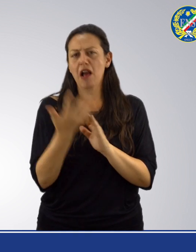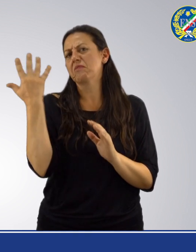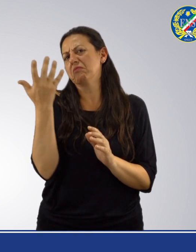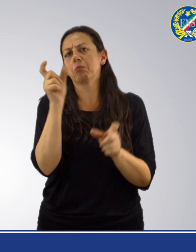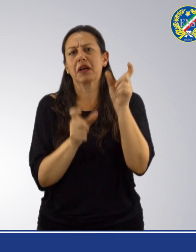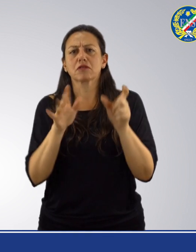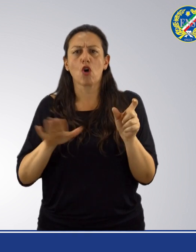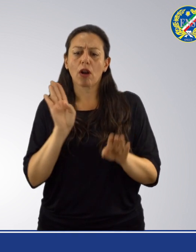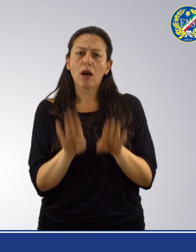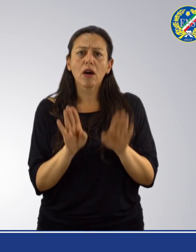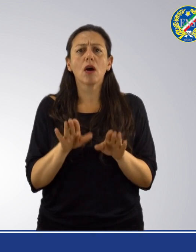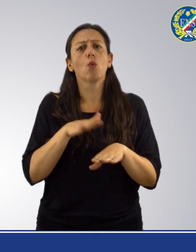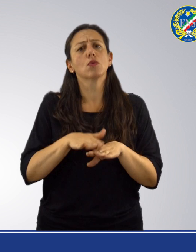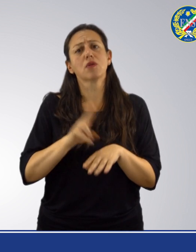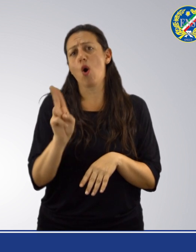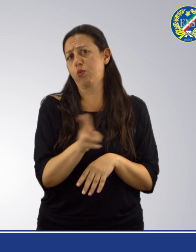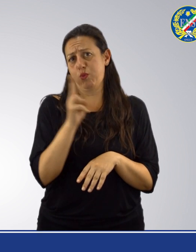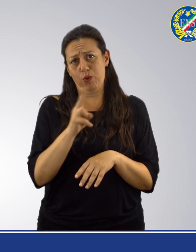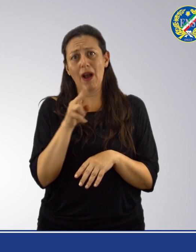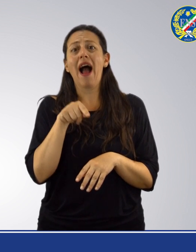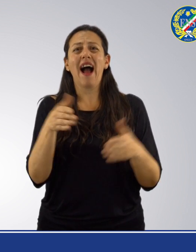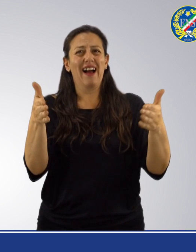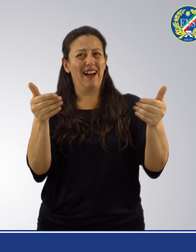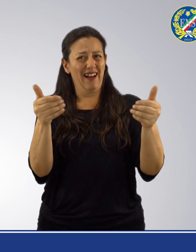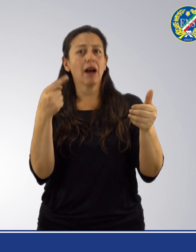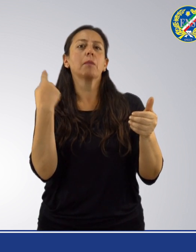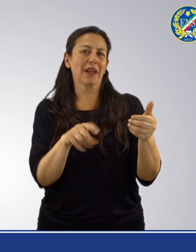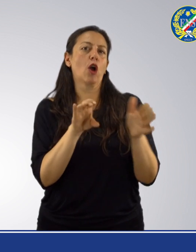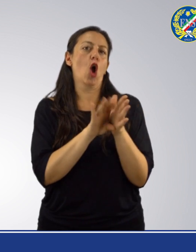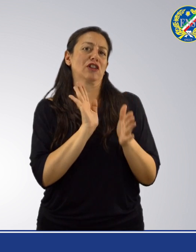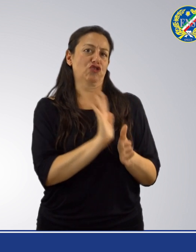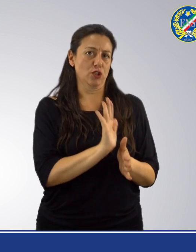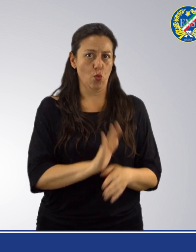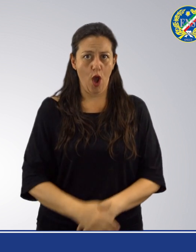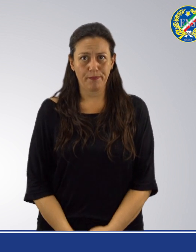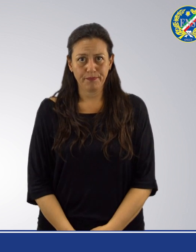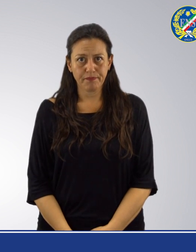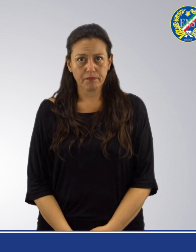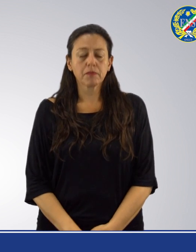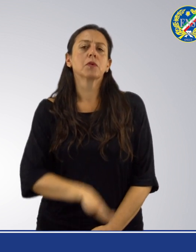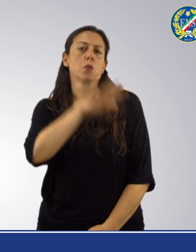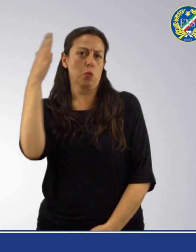ad esempio: le modifiche dei pedali ai freni o frizione o dei comandi manuali, sterzo, volante, sedili ed altro.